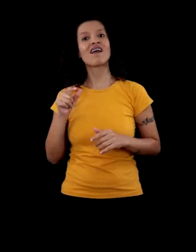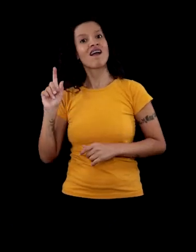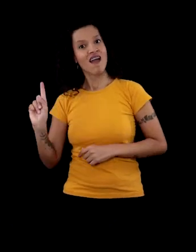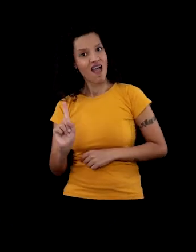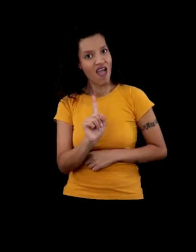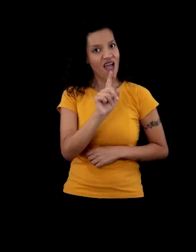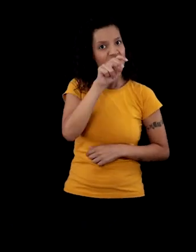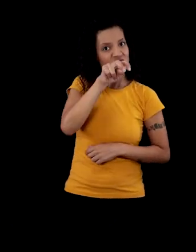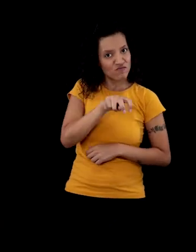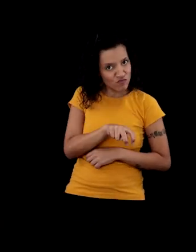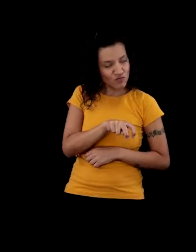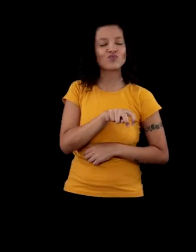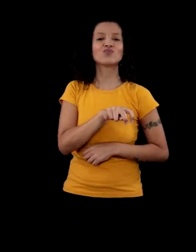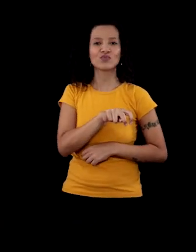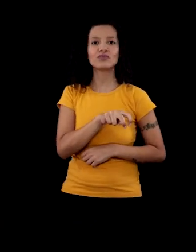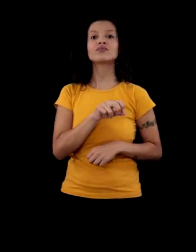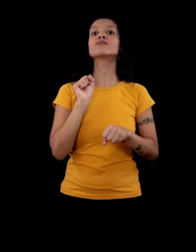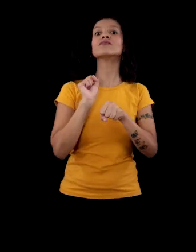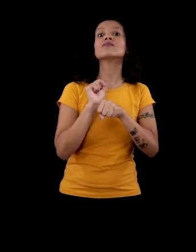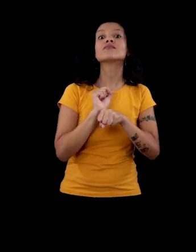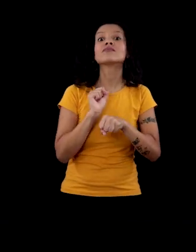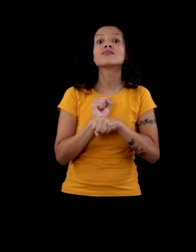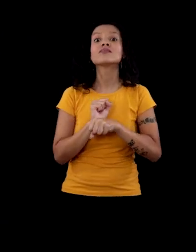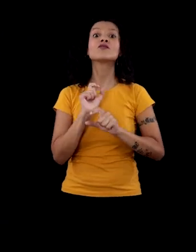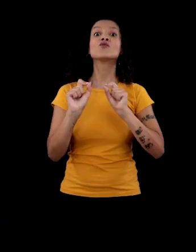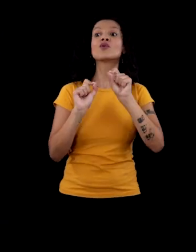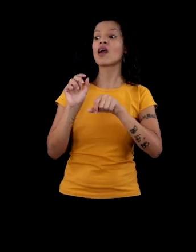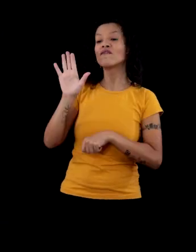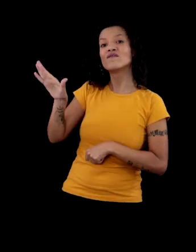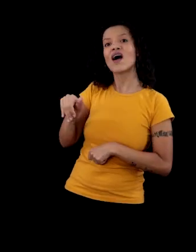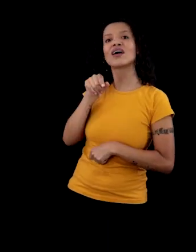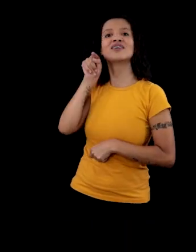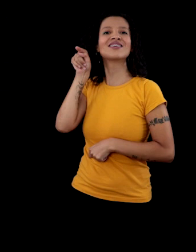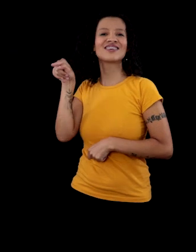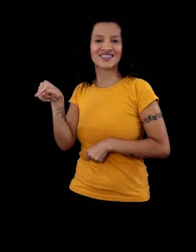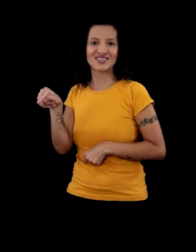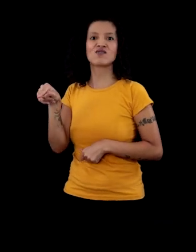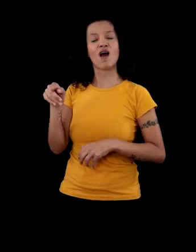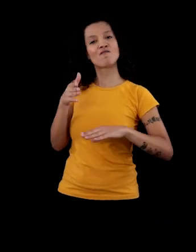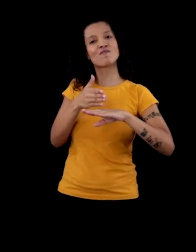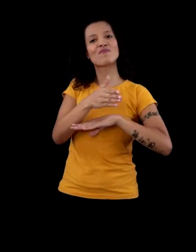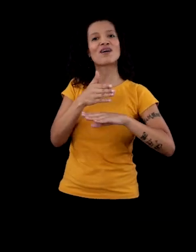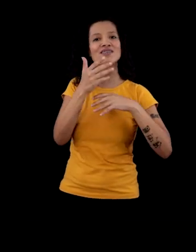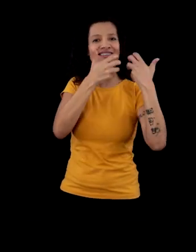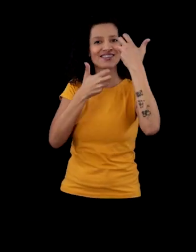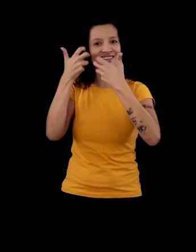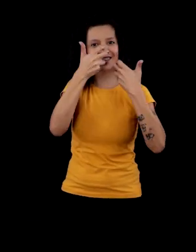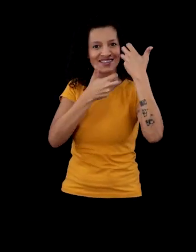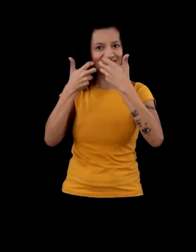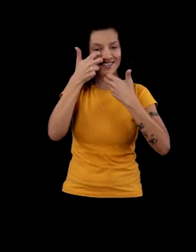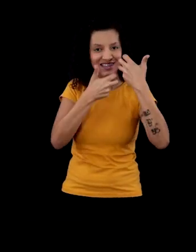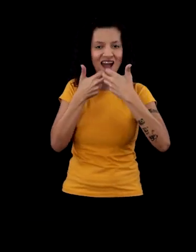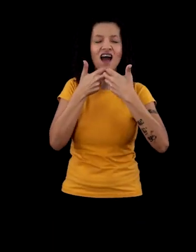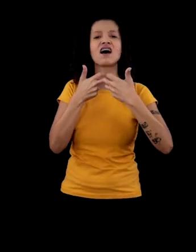onde ela ia para lá, sentava lá e tudo, esperando a vez de chamarem ela para fazer uma participação,